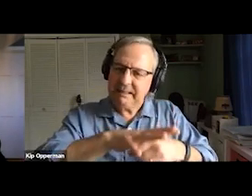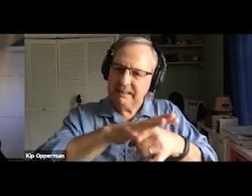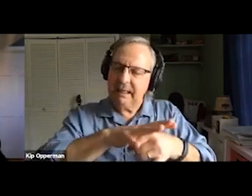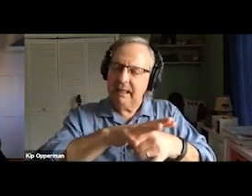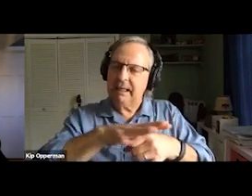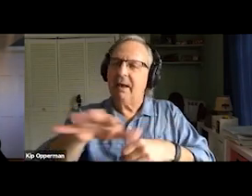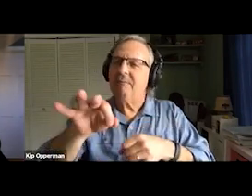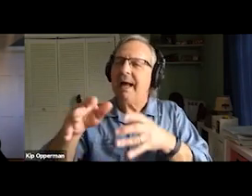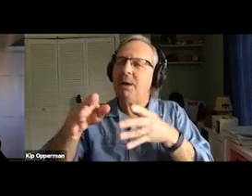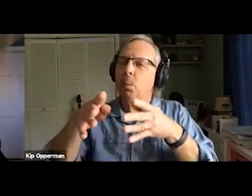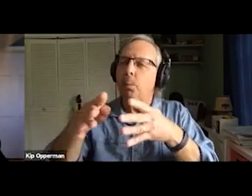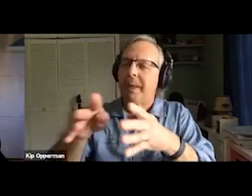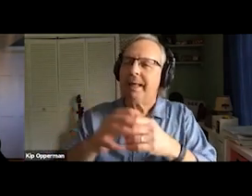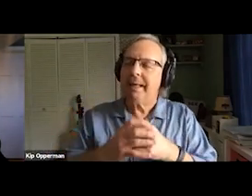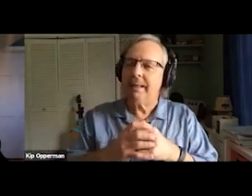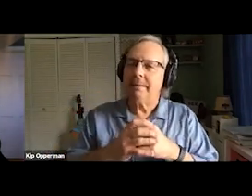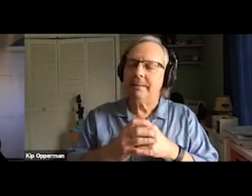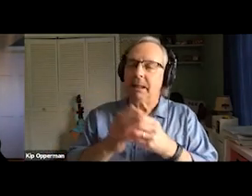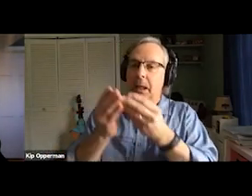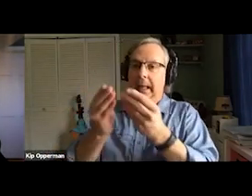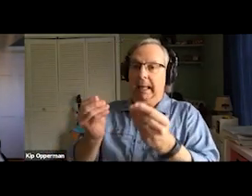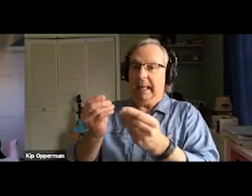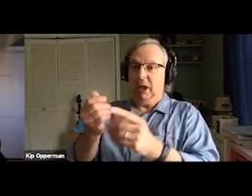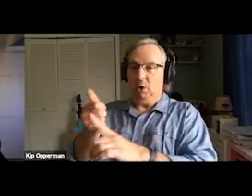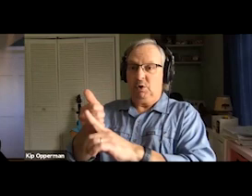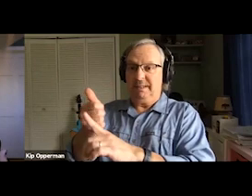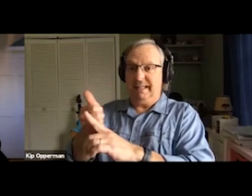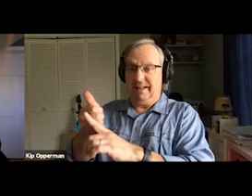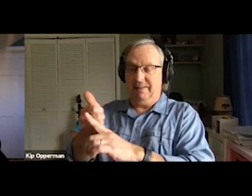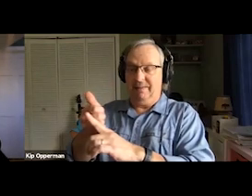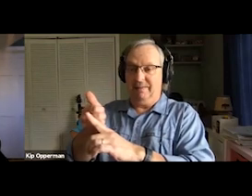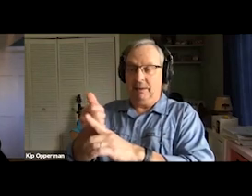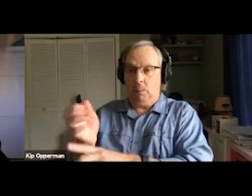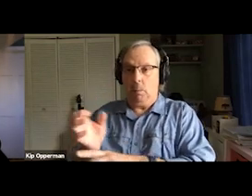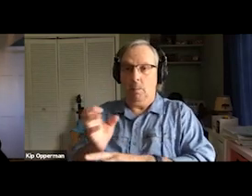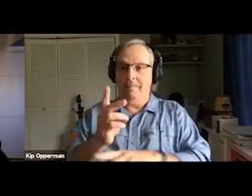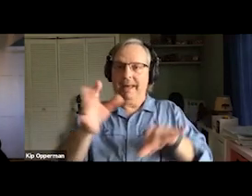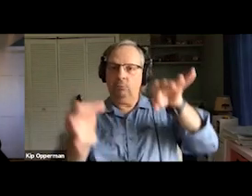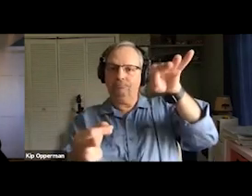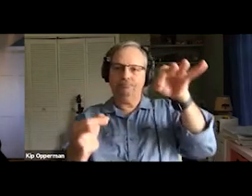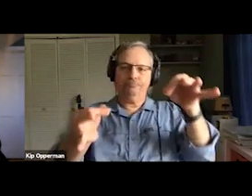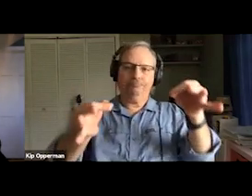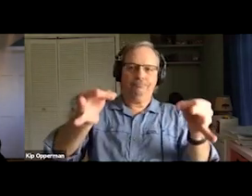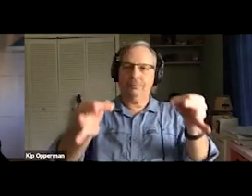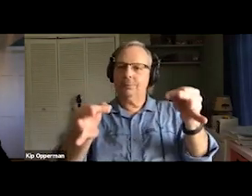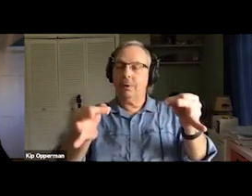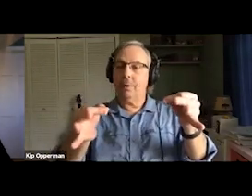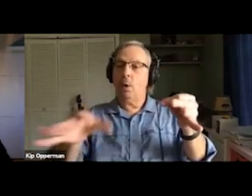una manera de curarse y volver a un equilibrio o encontrar un nuevo equilibrio mejor igualmente.